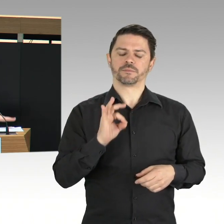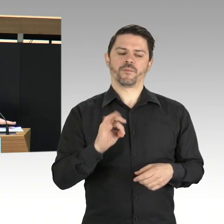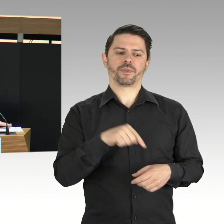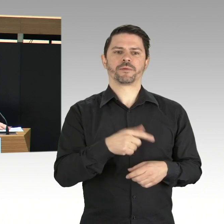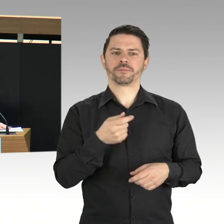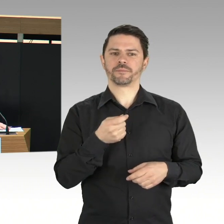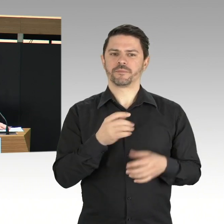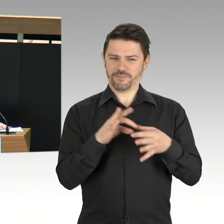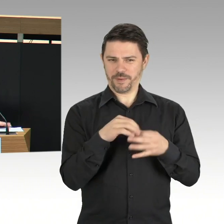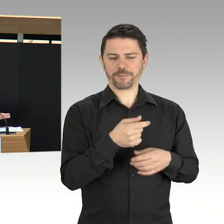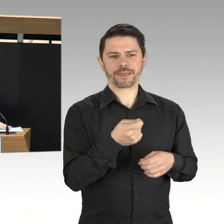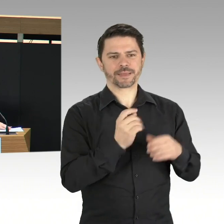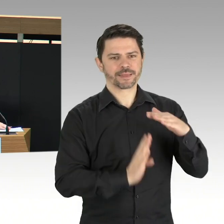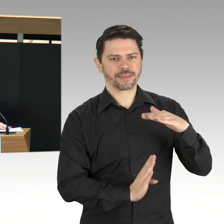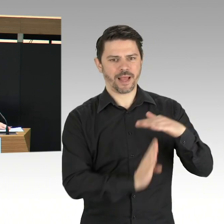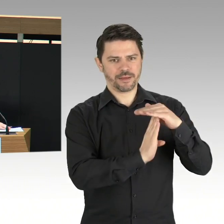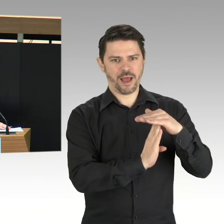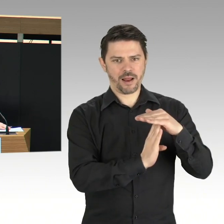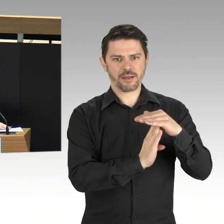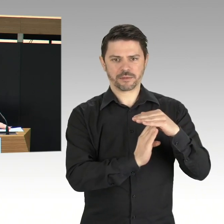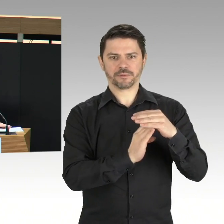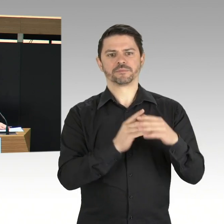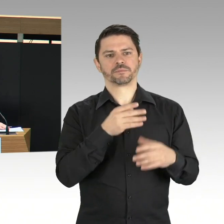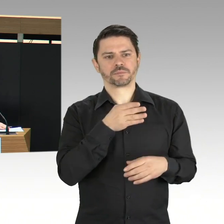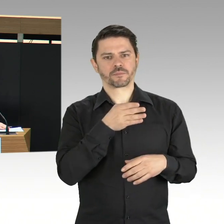und wir haben jetzt gemeinsam einen atmenden Mietendeckel gestaltet,